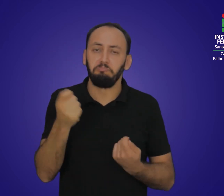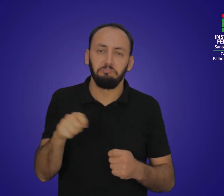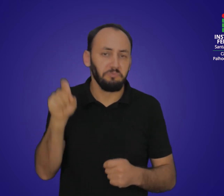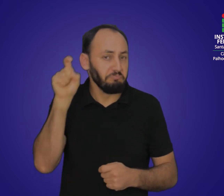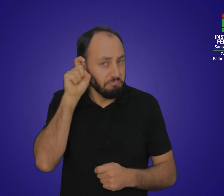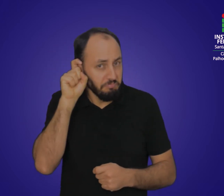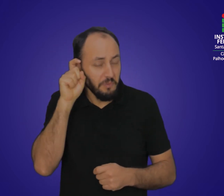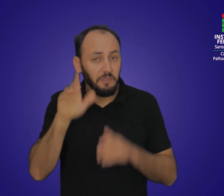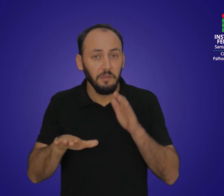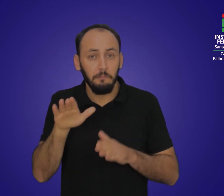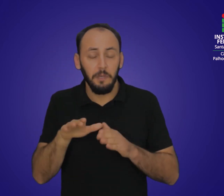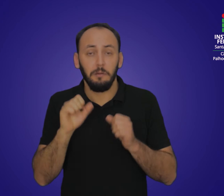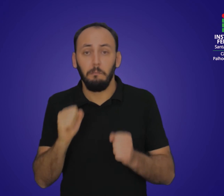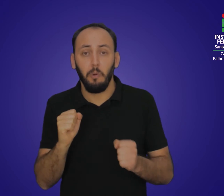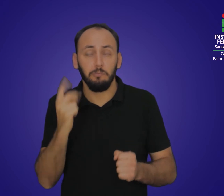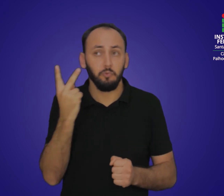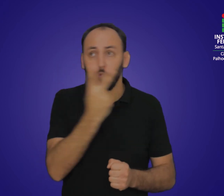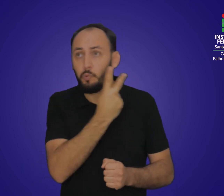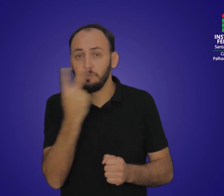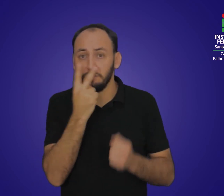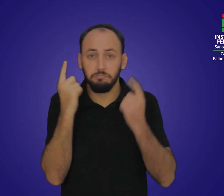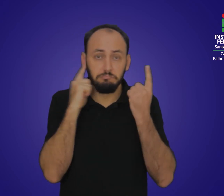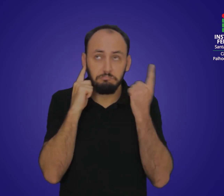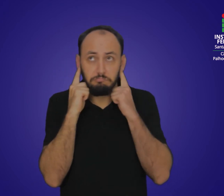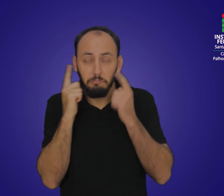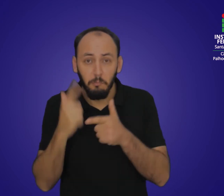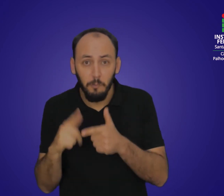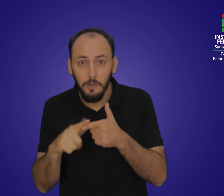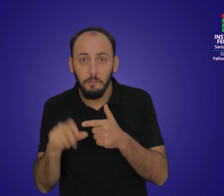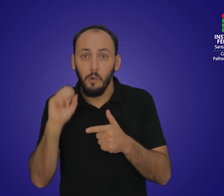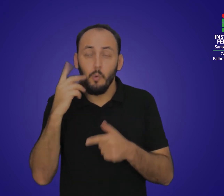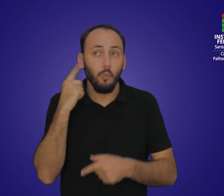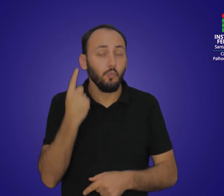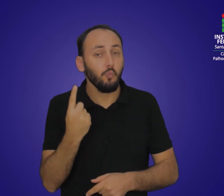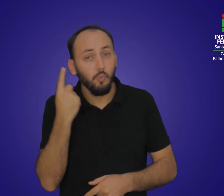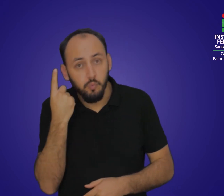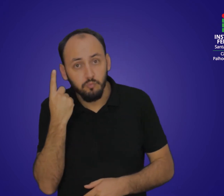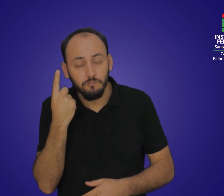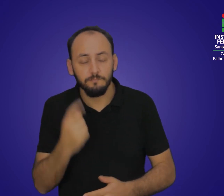Às vezes, é necessário usar dois aparelhos, como pode também acontecer de precisar usar apenas um.